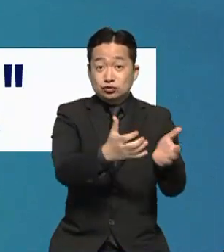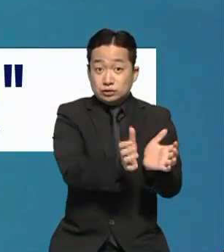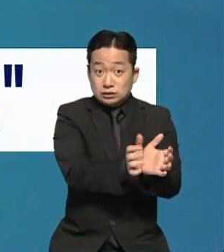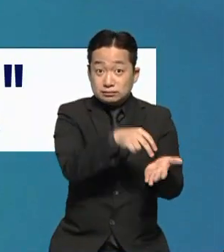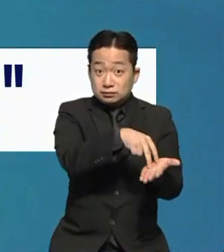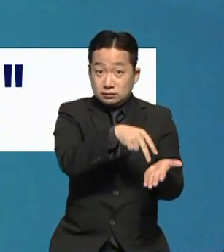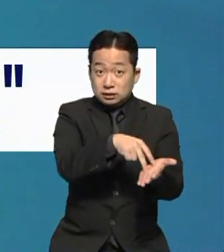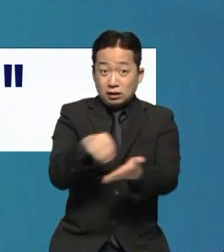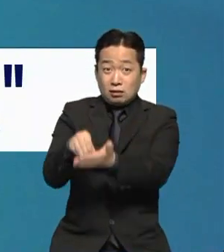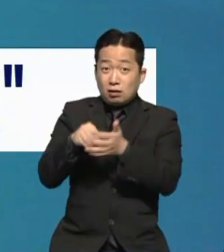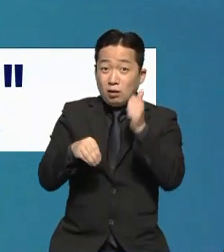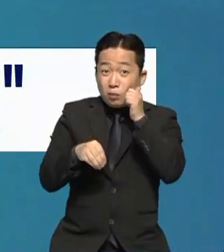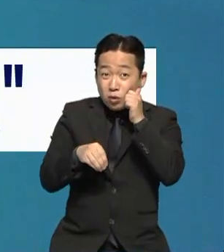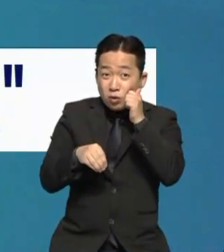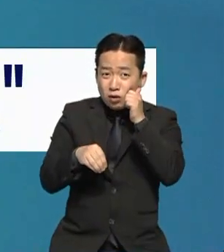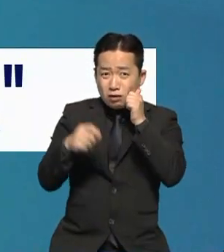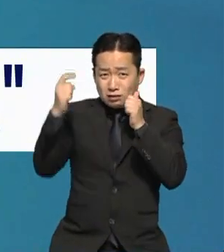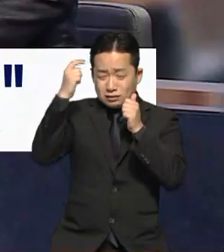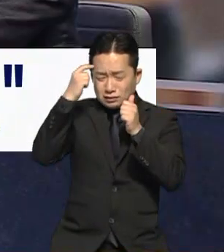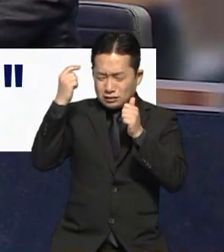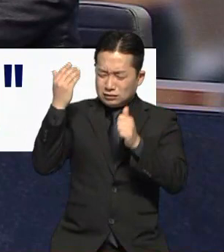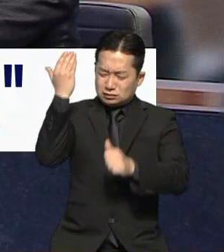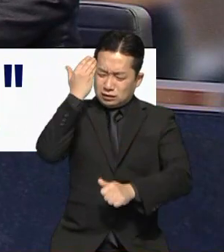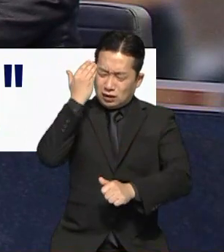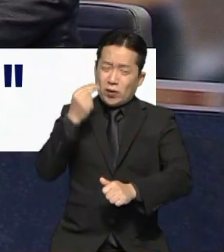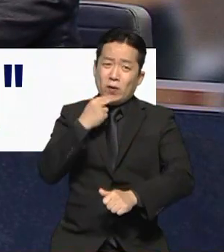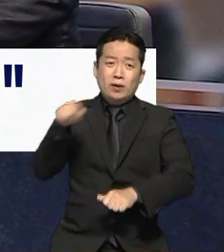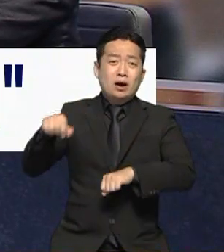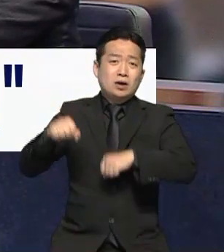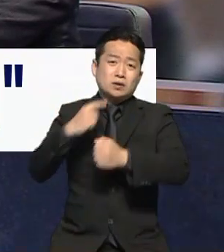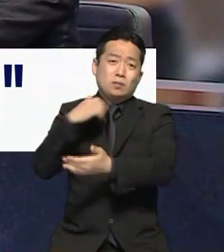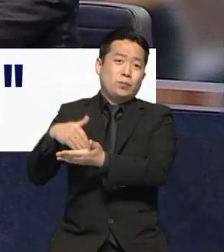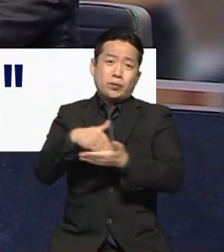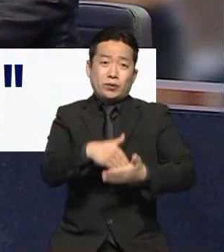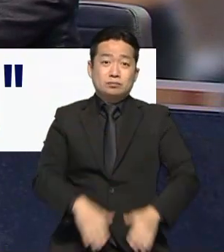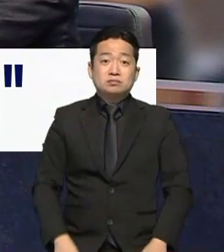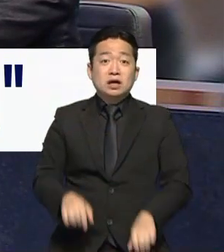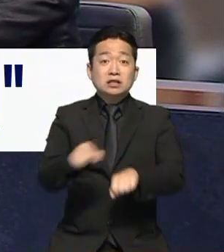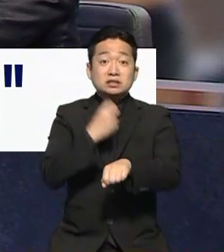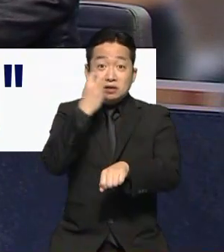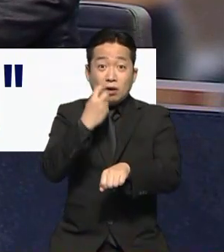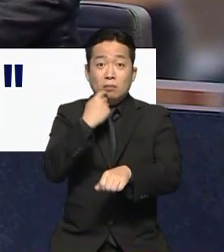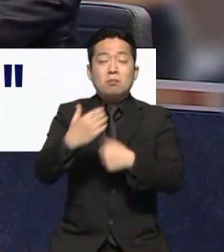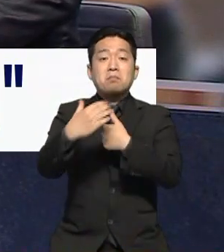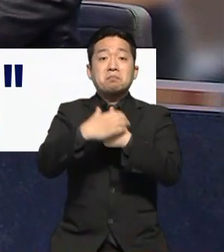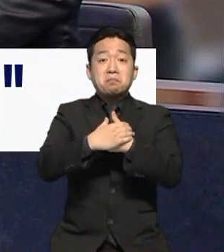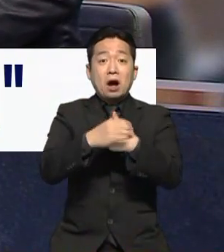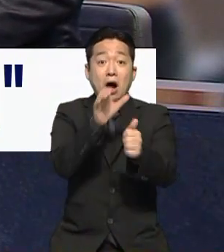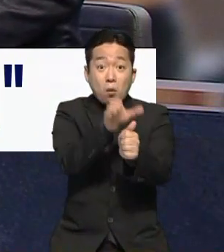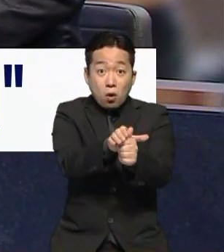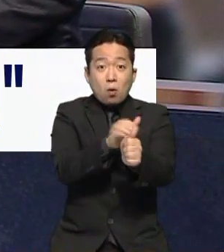없는 비상식적인 주장을 하고 있거든요. 또 하나는 특검을 자기들이 임명하게 해달라라는 건데. (앵커) 그런 거죠.